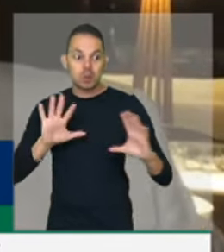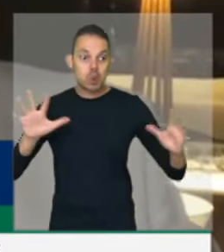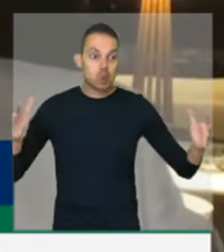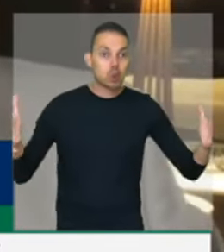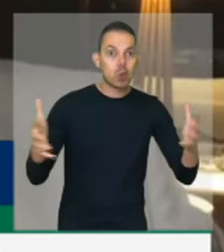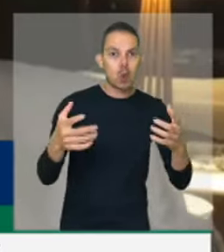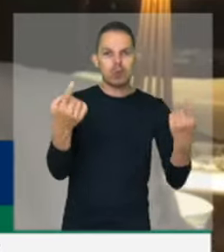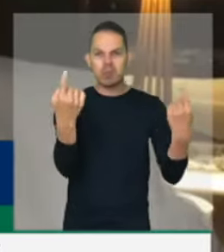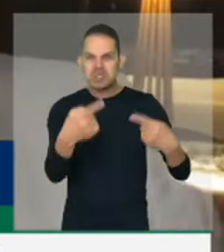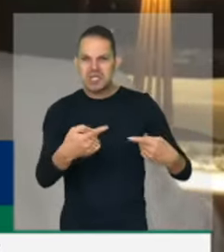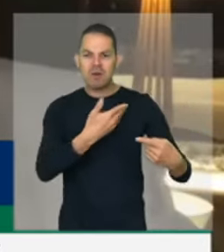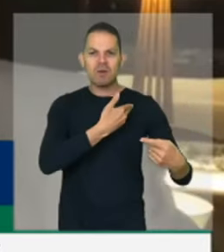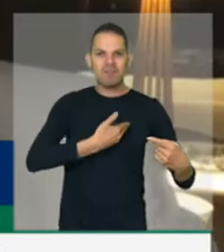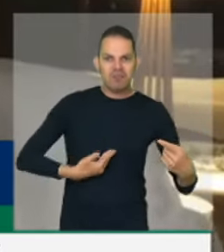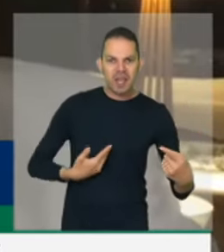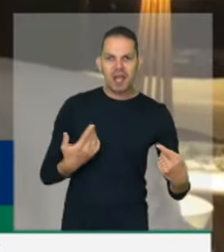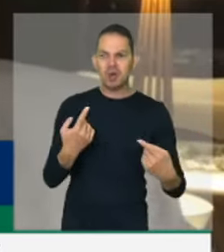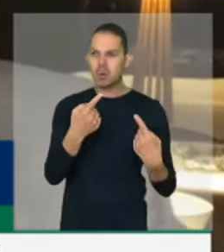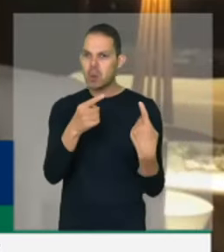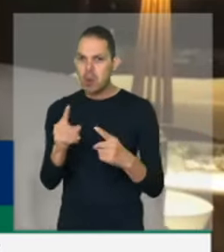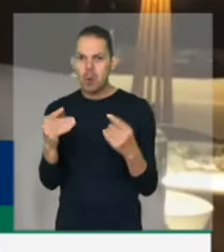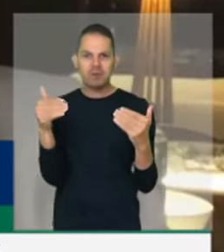PARA LUTAR PELO BRASIL. SEGUNDO... TEM NÃO VAMOS AQUI TER UMA VISÃO ROMÂNTICA DE QUE OS DONOS DE HOSPITAIS